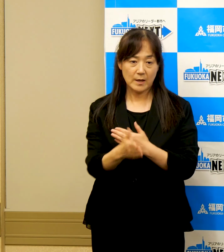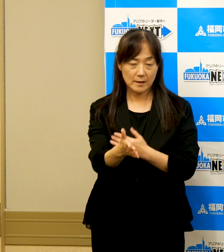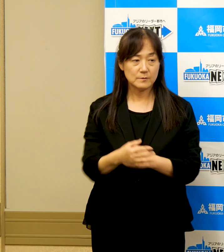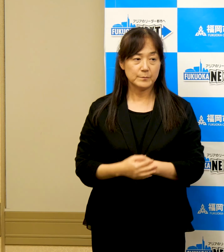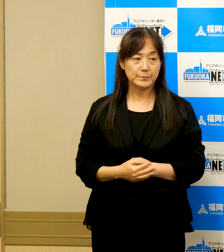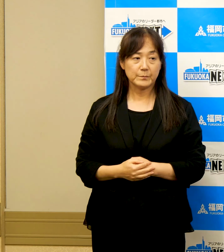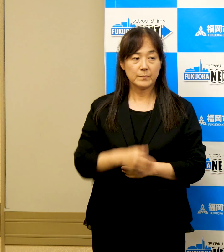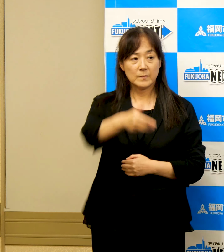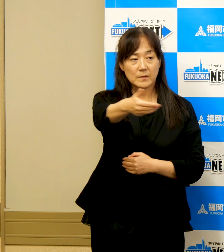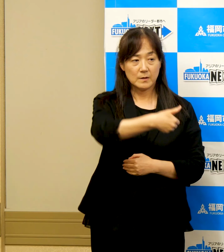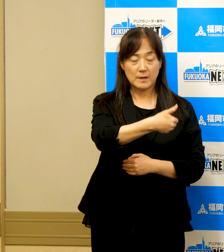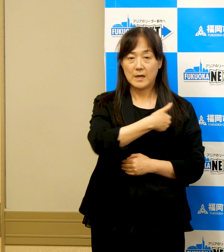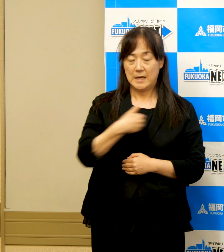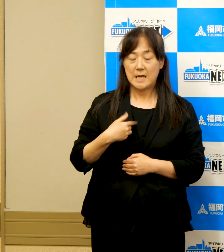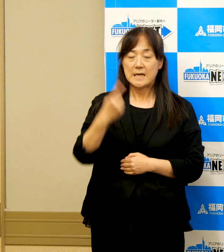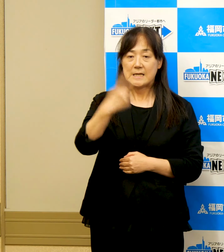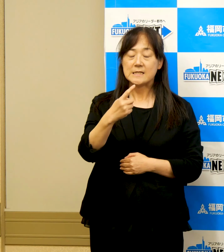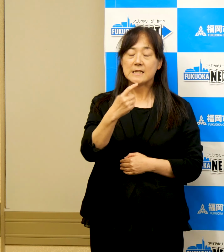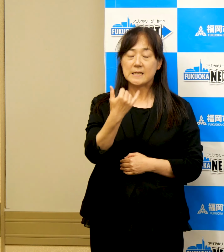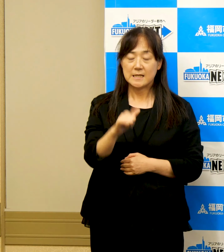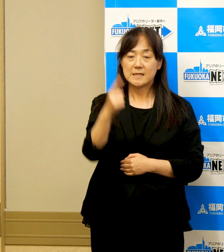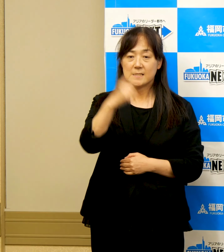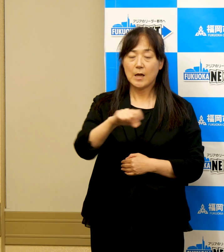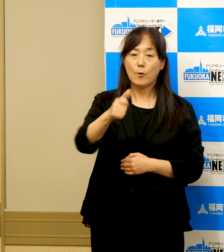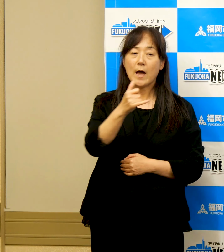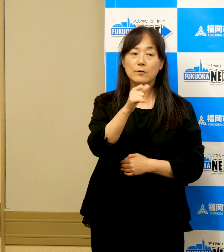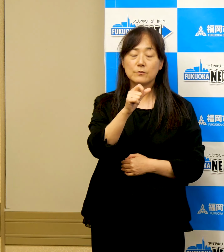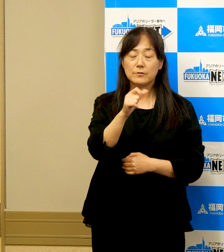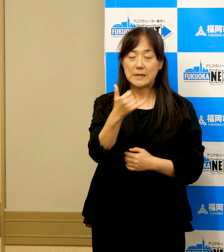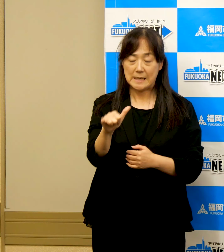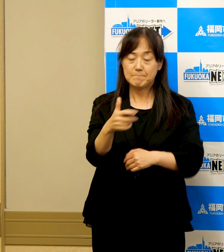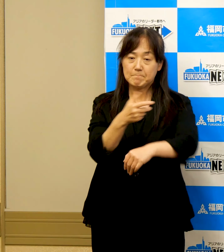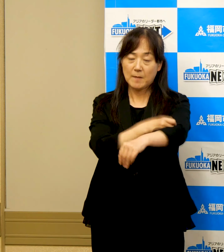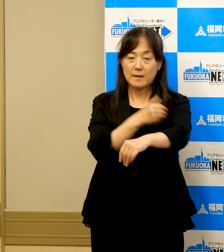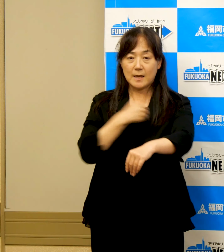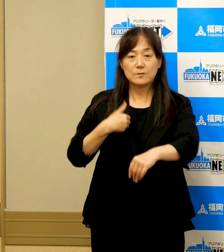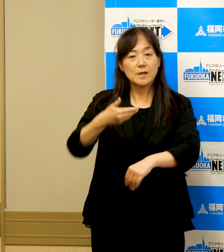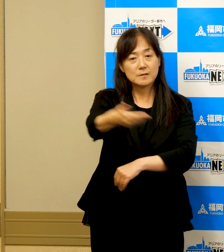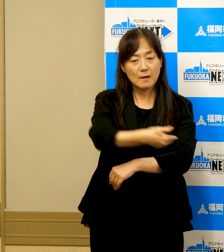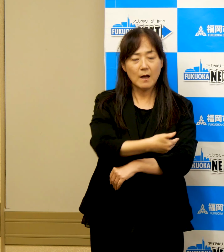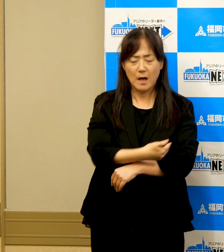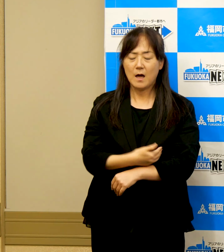(記者)じゃあ1日1,500回分くらいは 用意されるということですか (市長)1,500と言ってしまうとですね